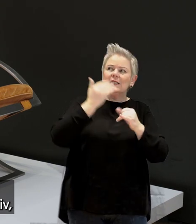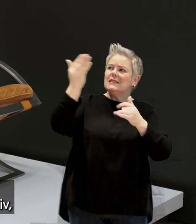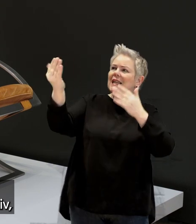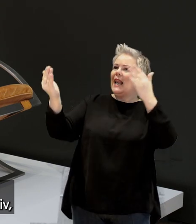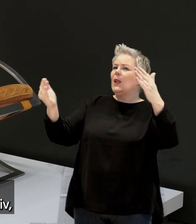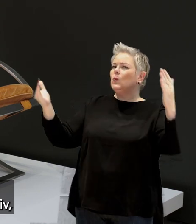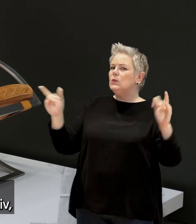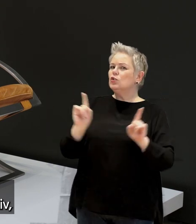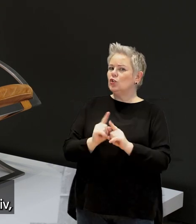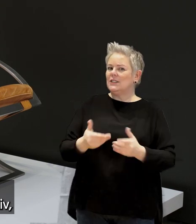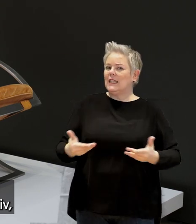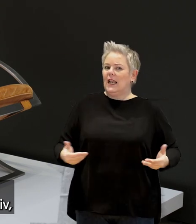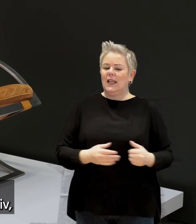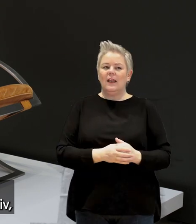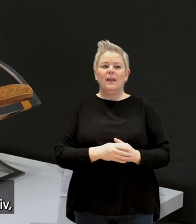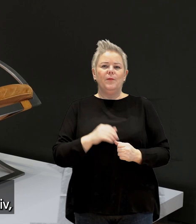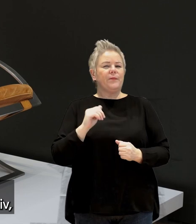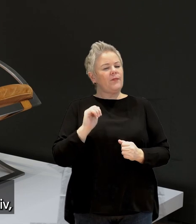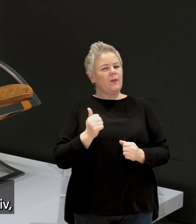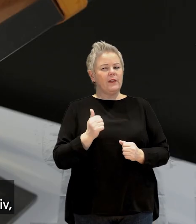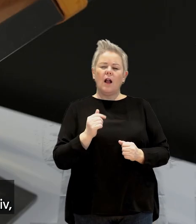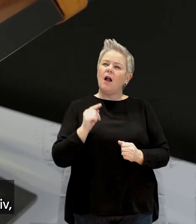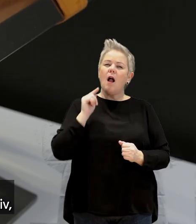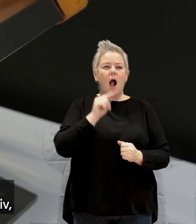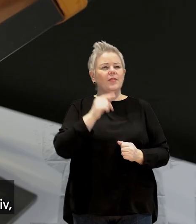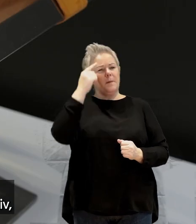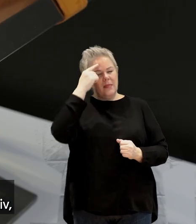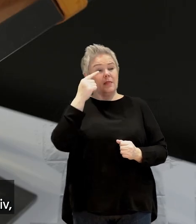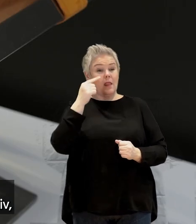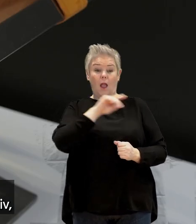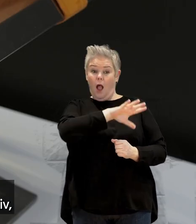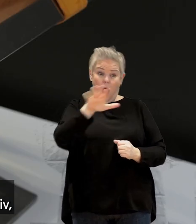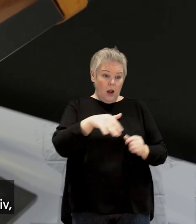fordi han mente at ethvert objekt hadde et liv,